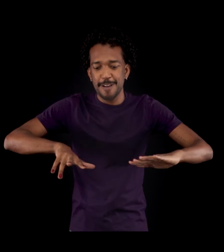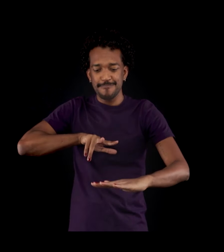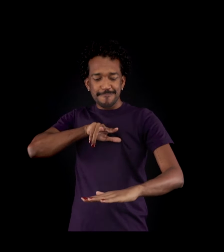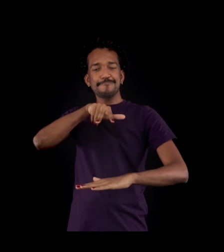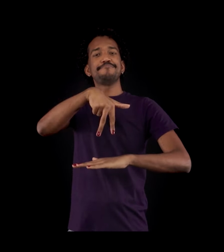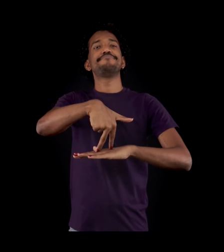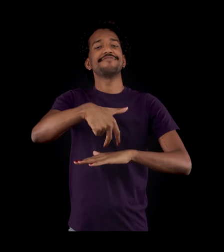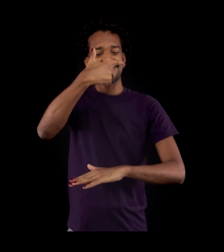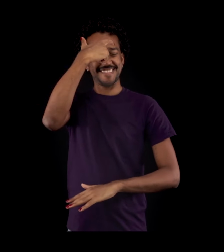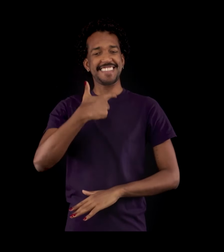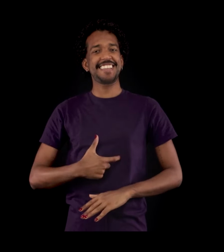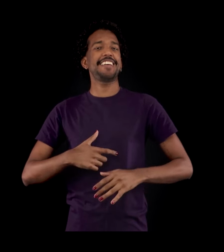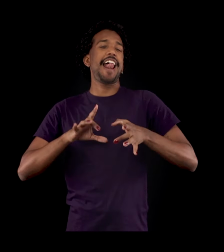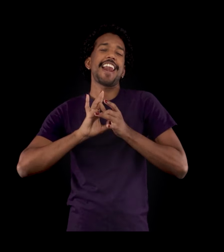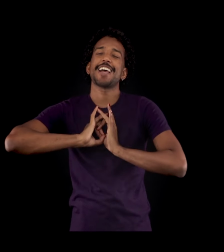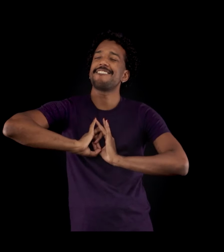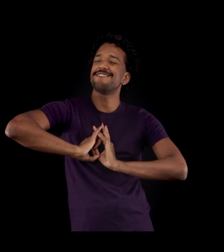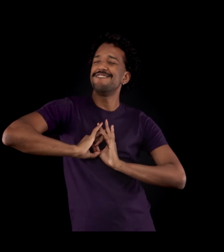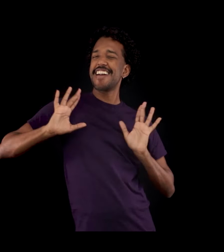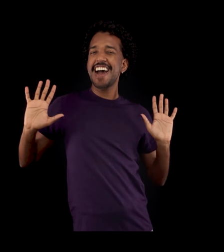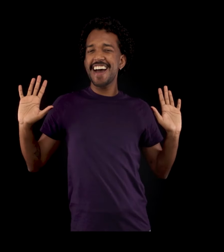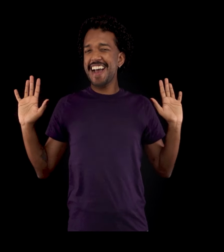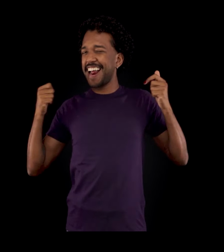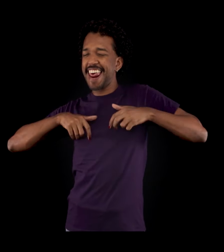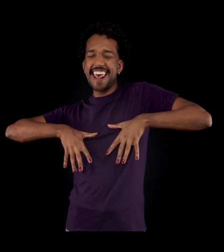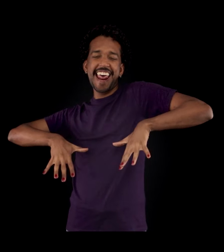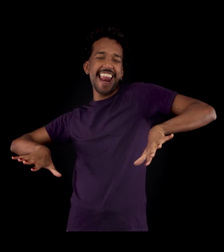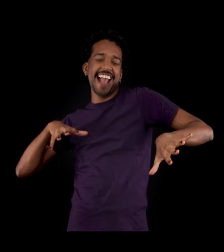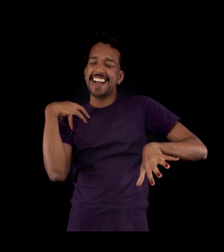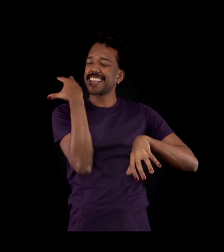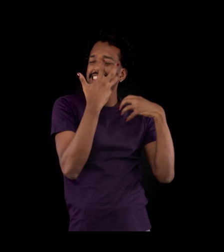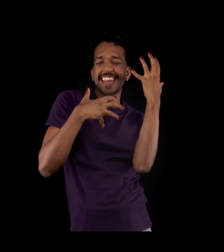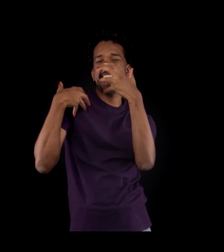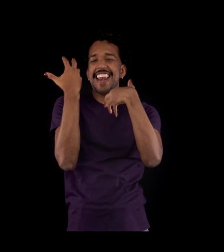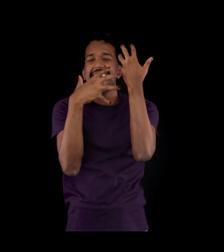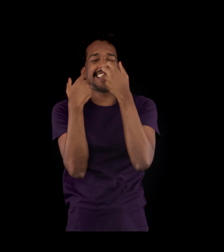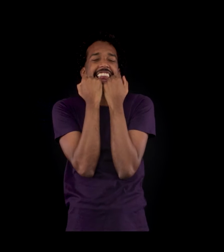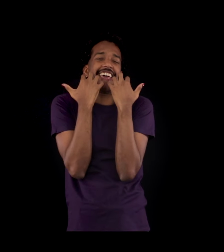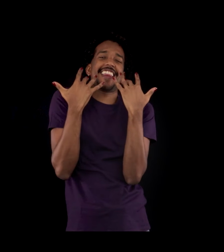e Inaicyra soltou as frangas ali, cantando a Ayán dela.